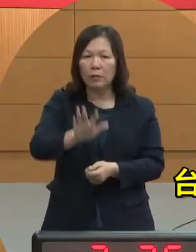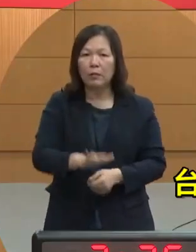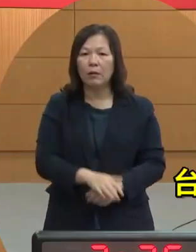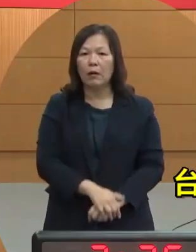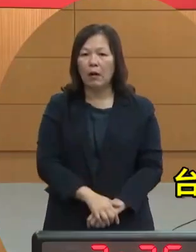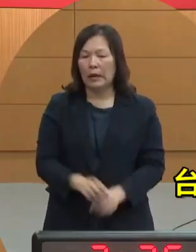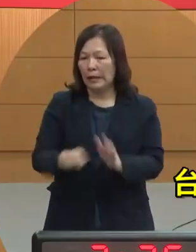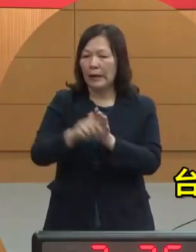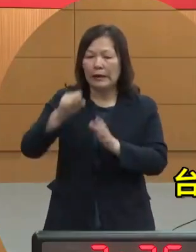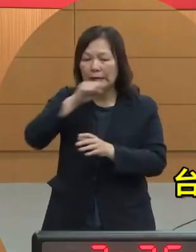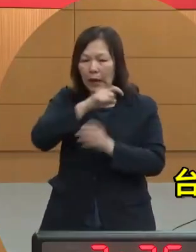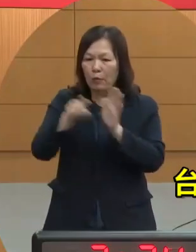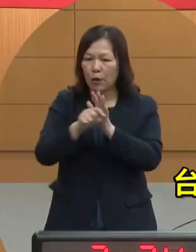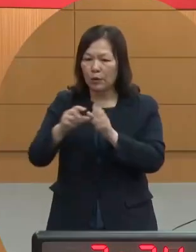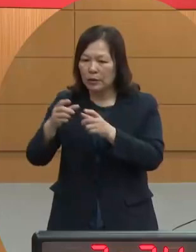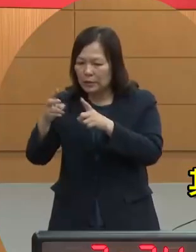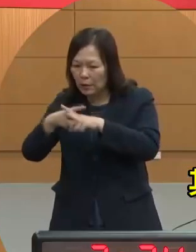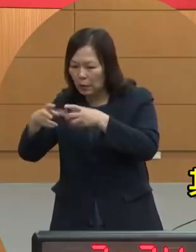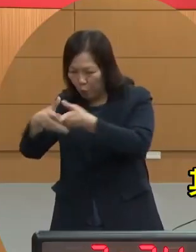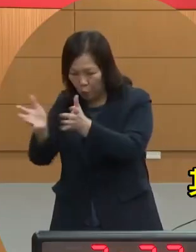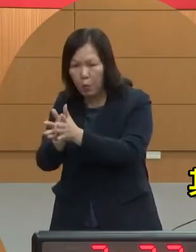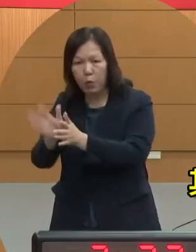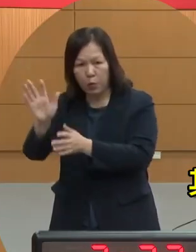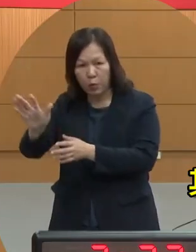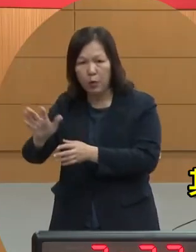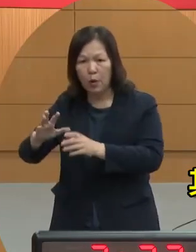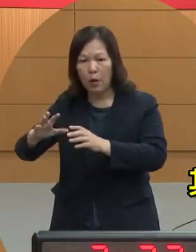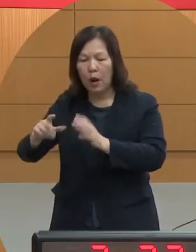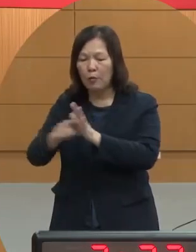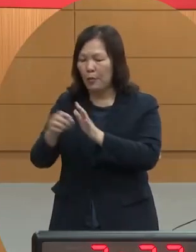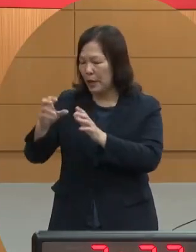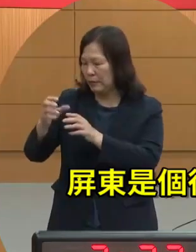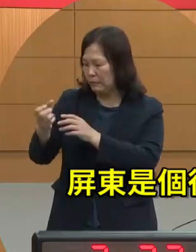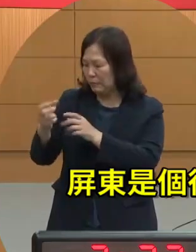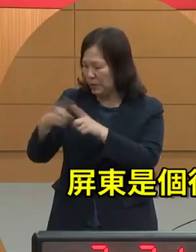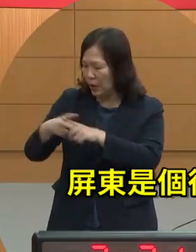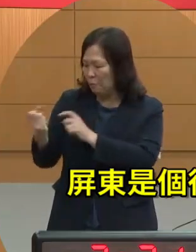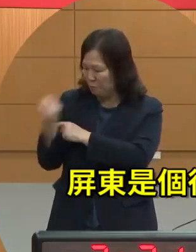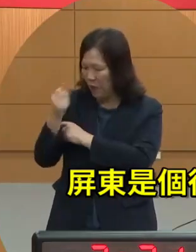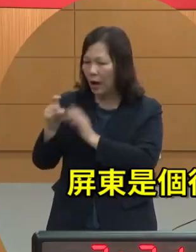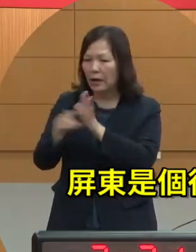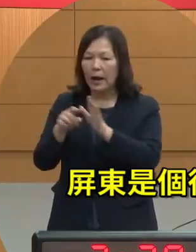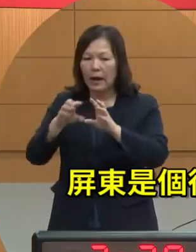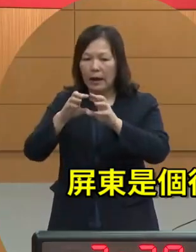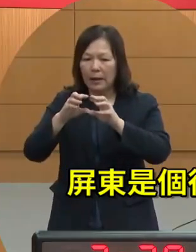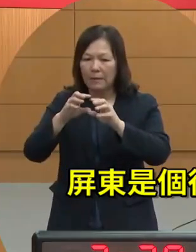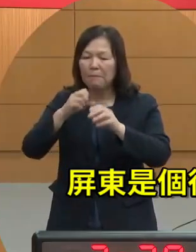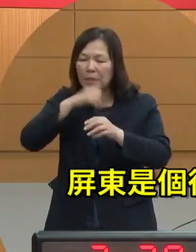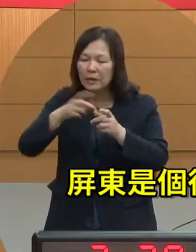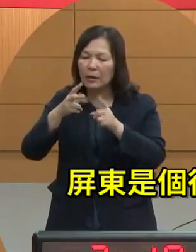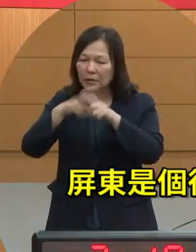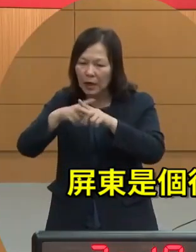台灣是個非常小的國家 其實我們可以小而強 屏東是個很小的地方我們也可以小而強